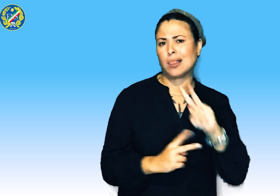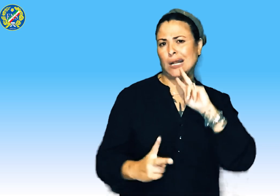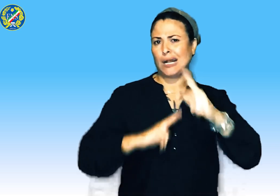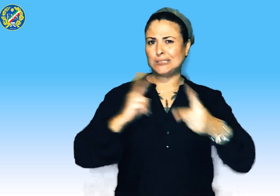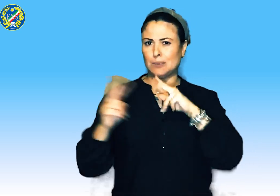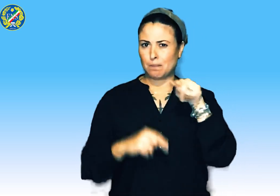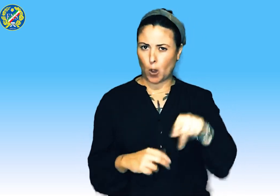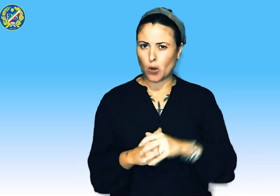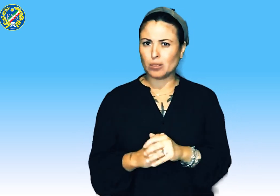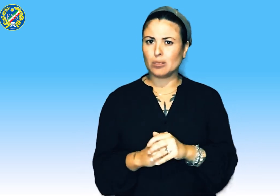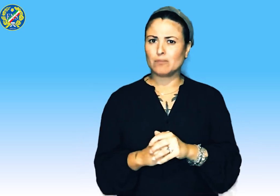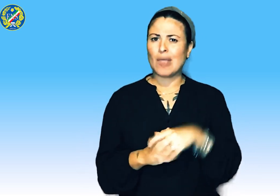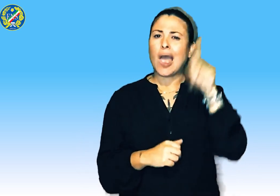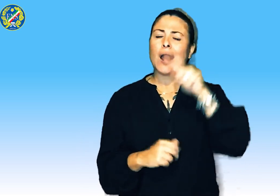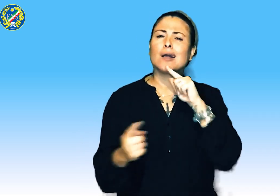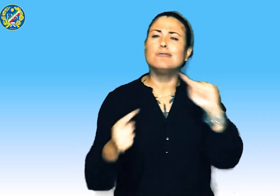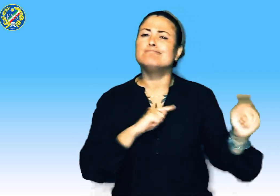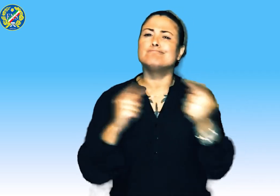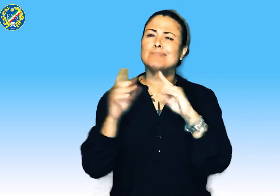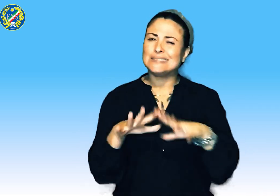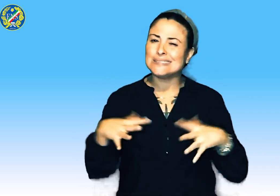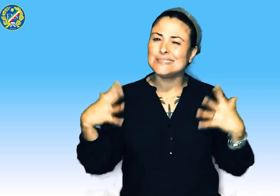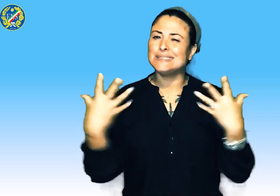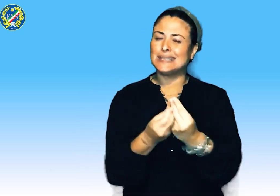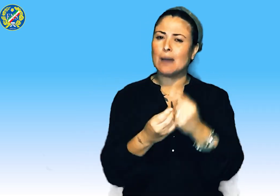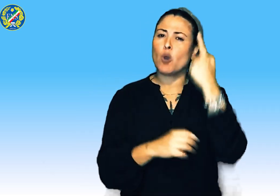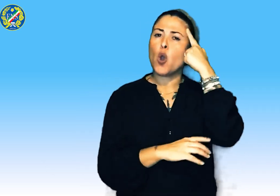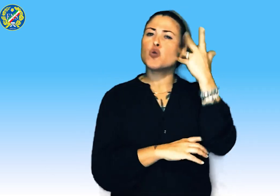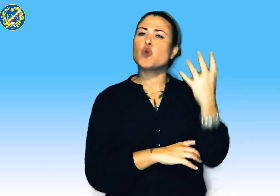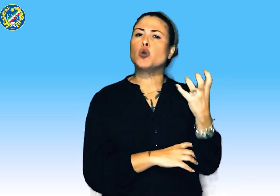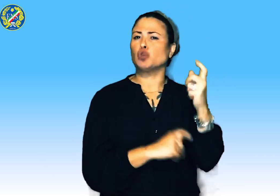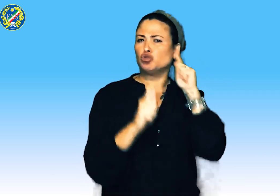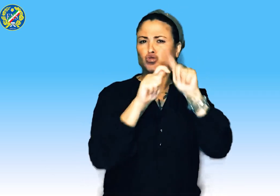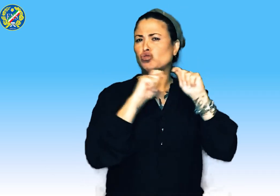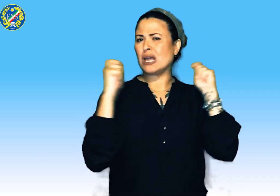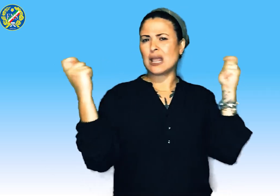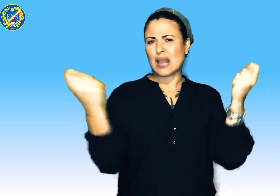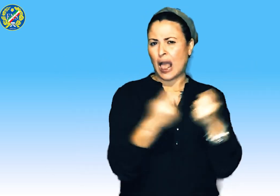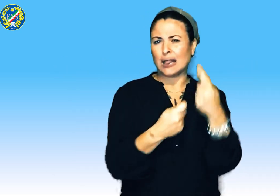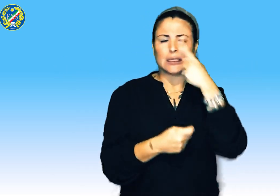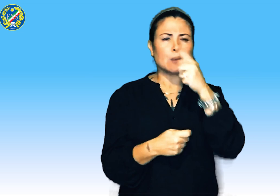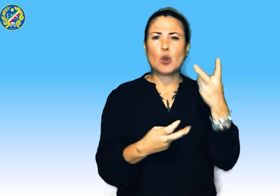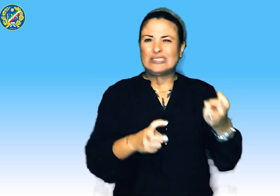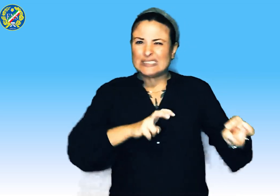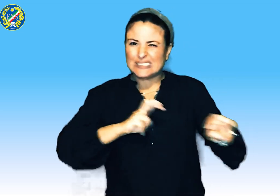come reagiranno? Nel corso di questo seminario,